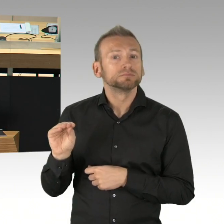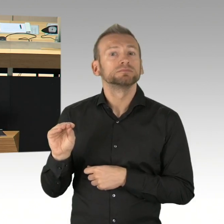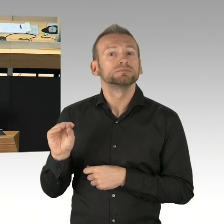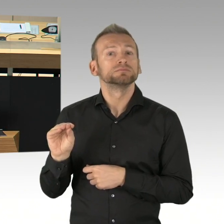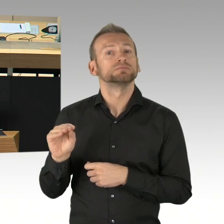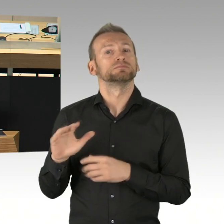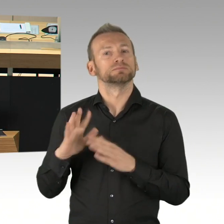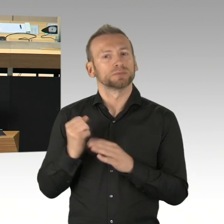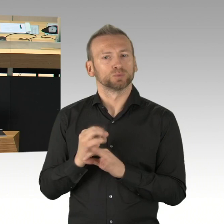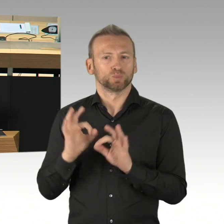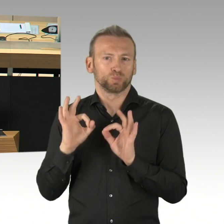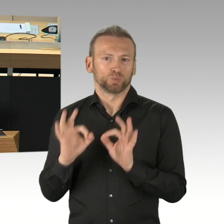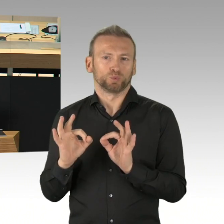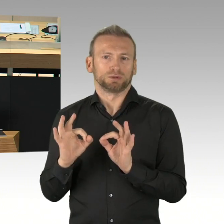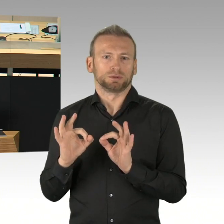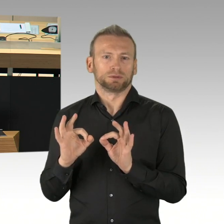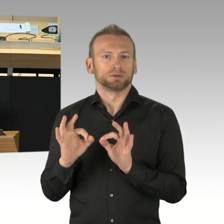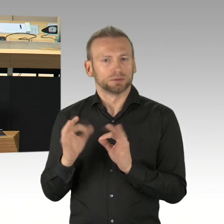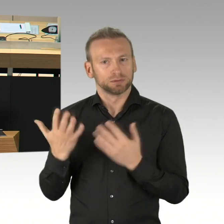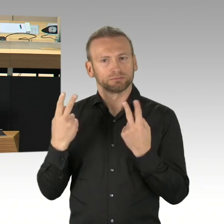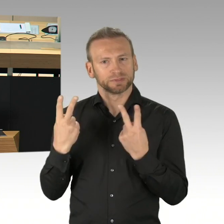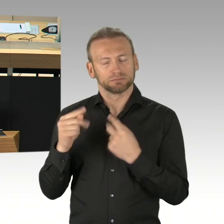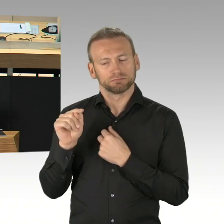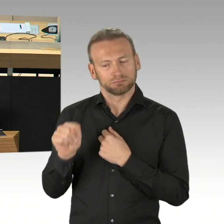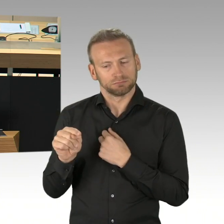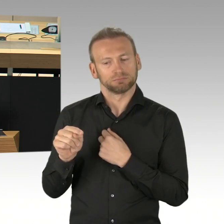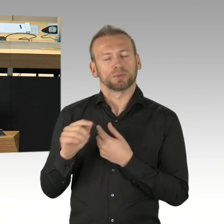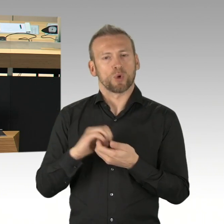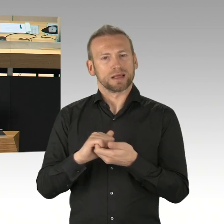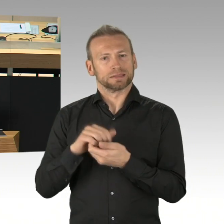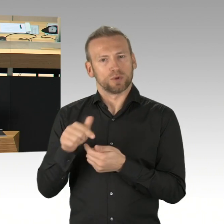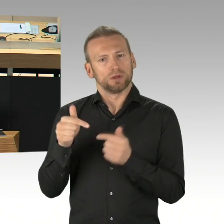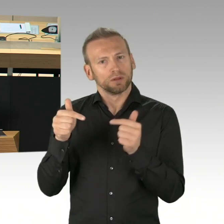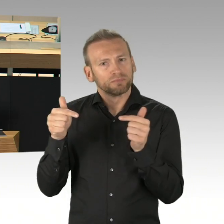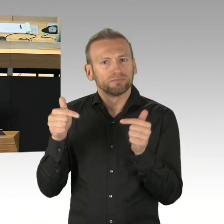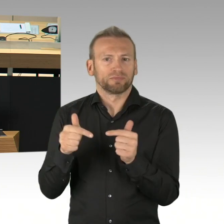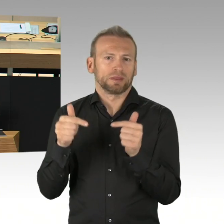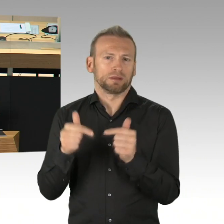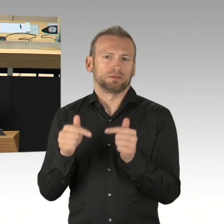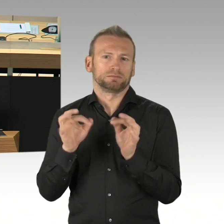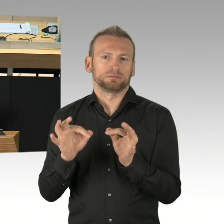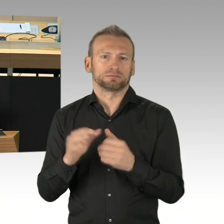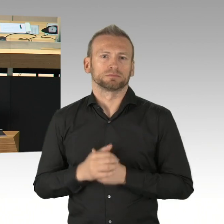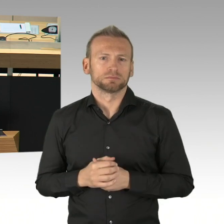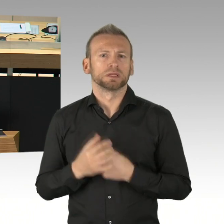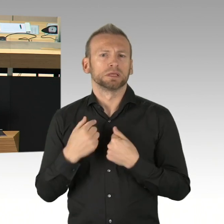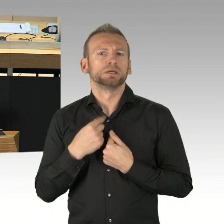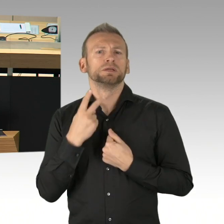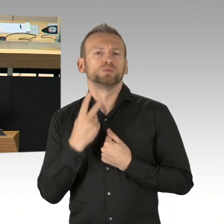der demokratischen Opposition in diesem Haus möchte ich sagen, macht weiter so, dann besteht keine Gefahr.